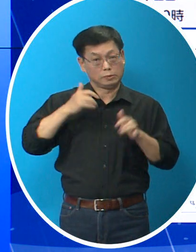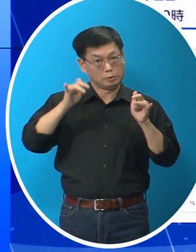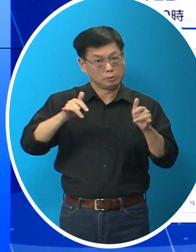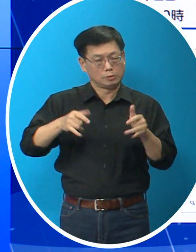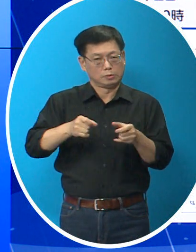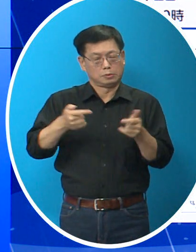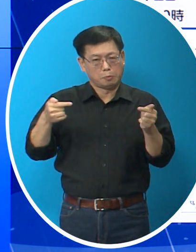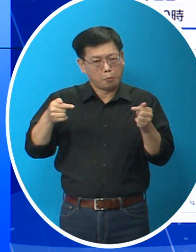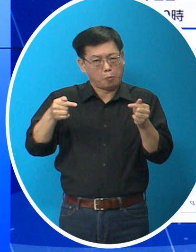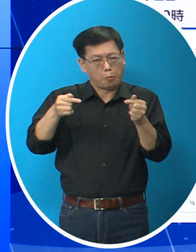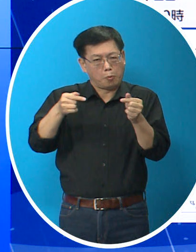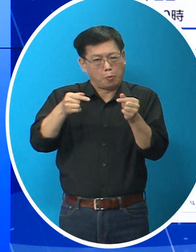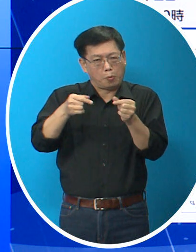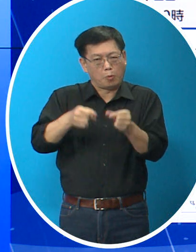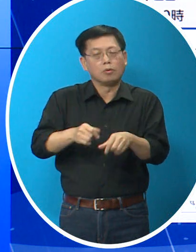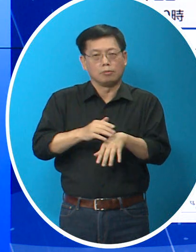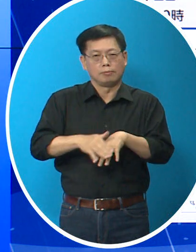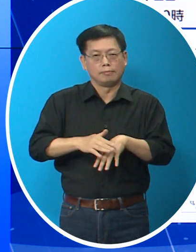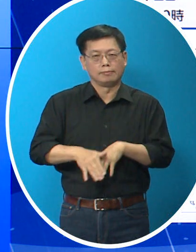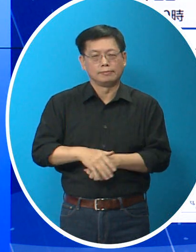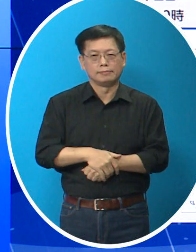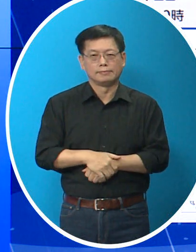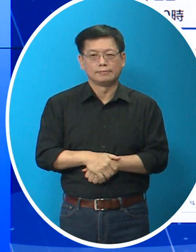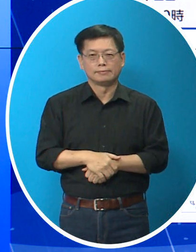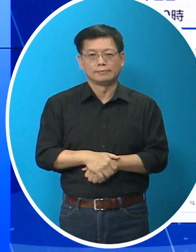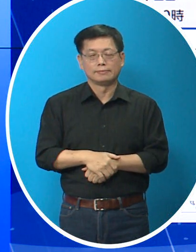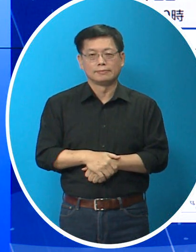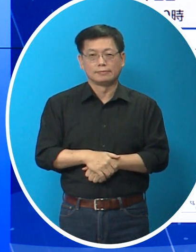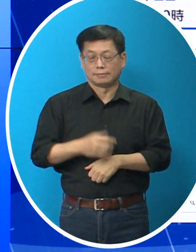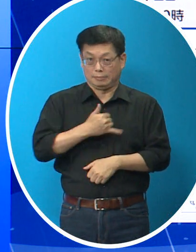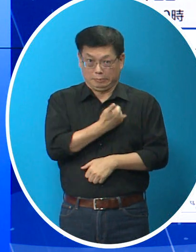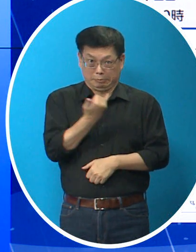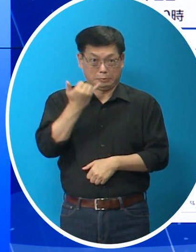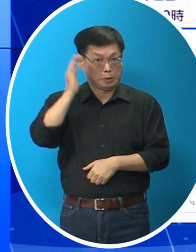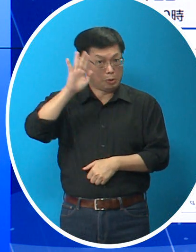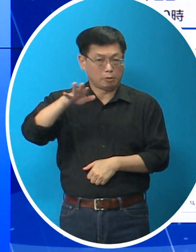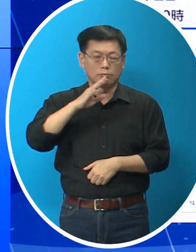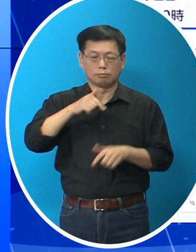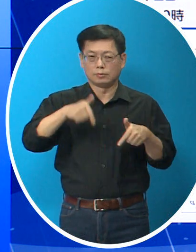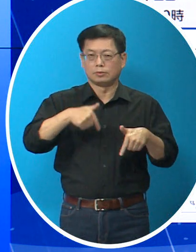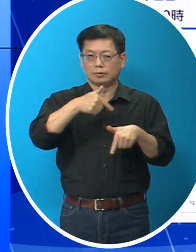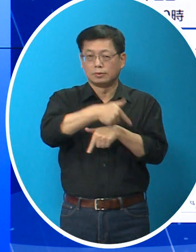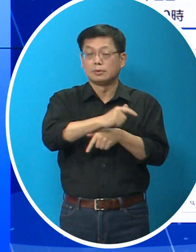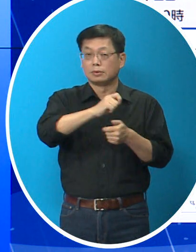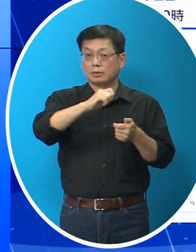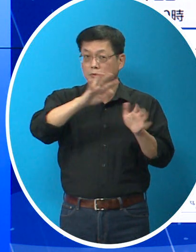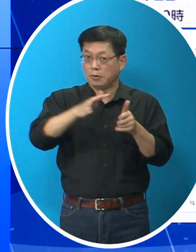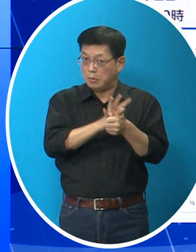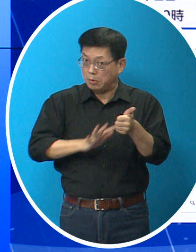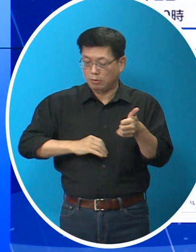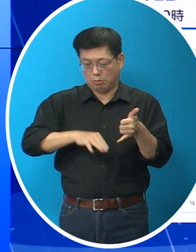會慢慢的緩和下來 週六之後受到西南風的影響 到時候西半部地區比較容易下雨